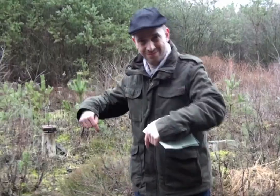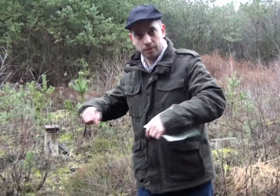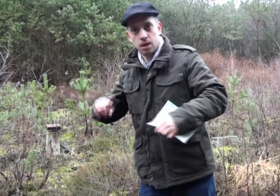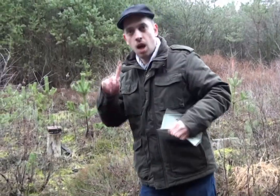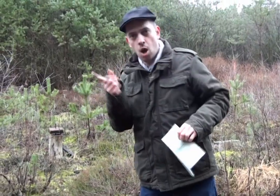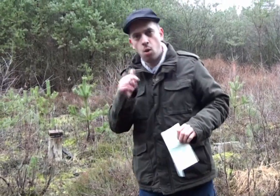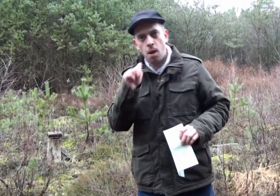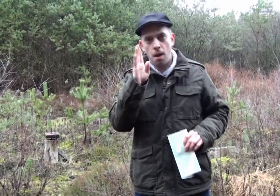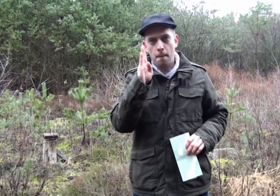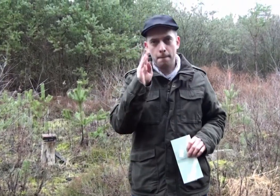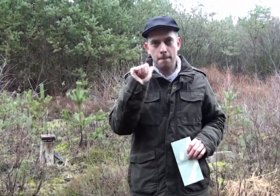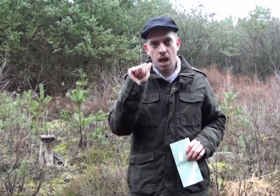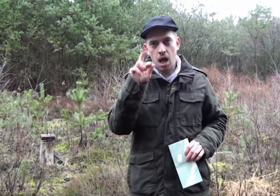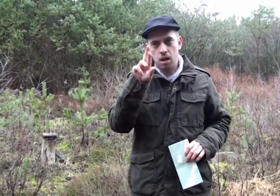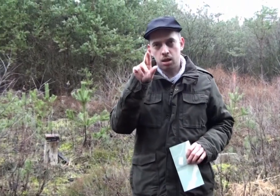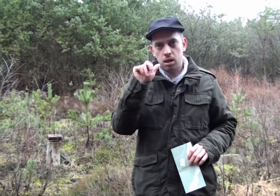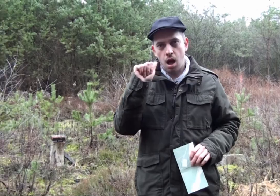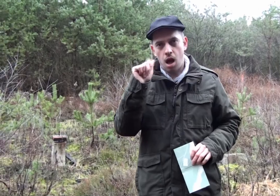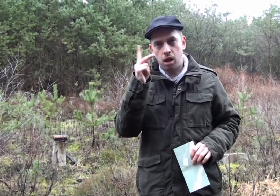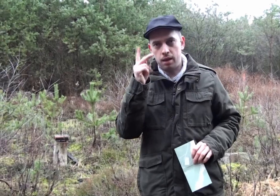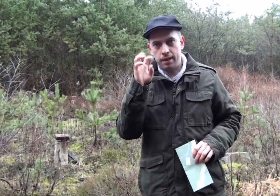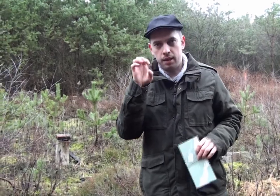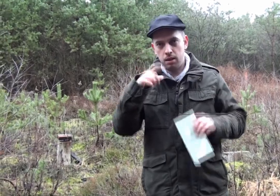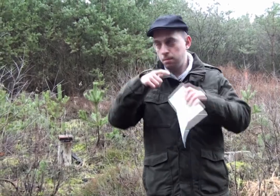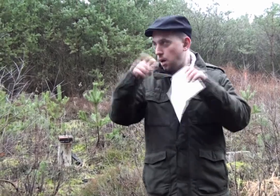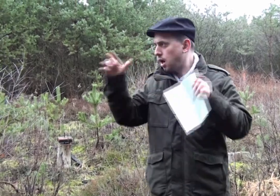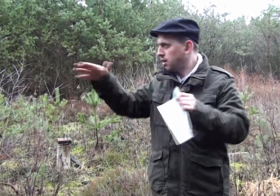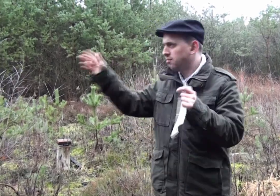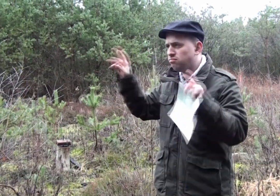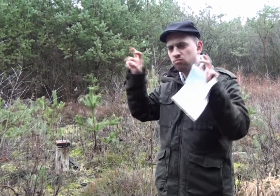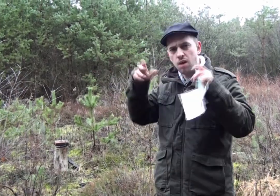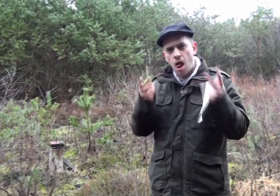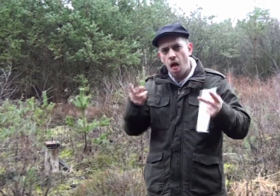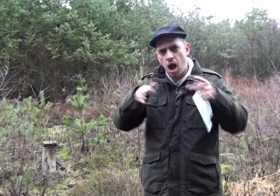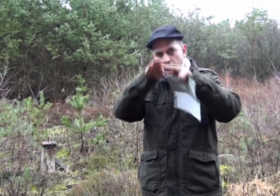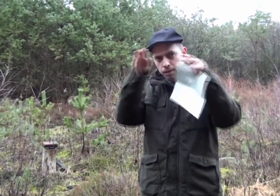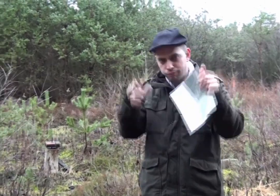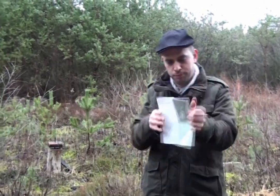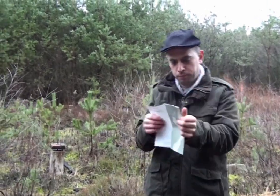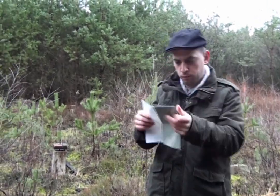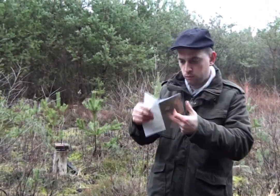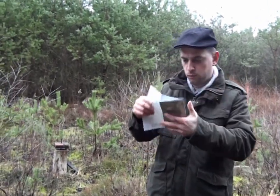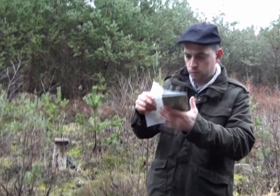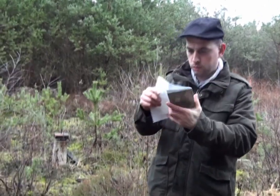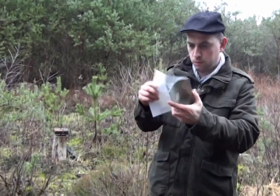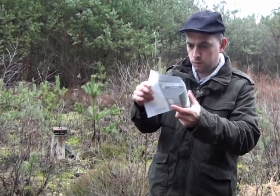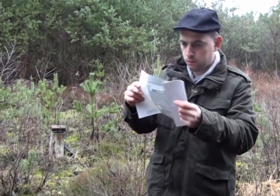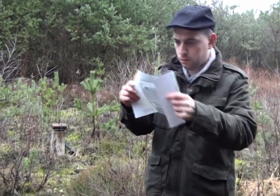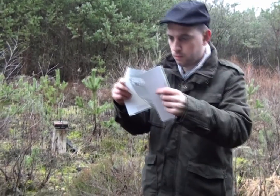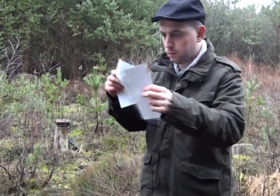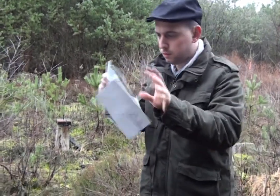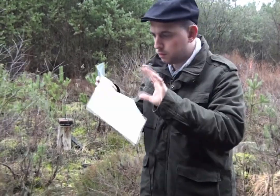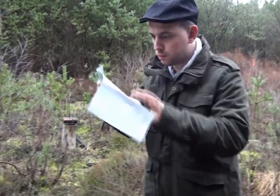Hier standen auch Baracken.